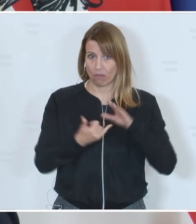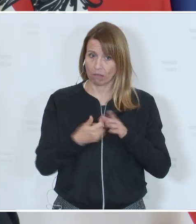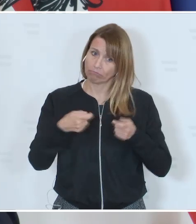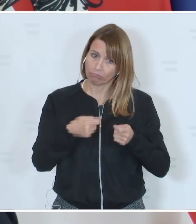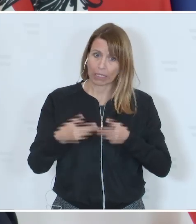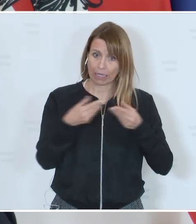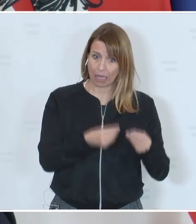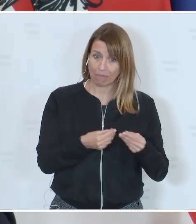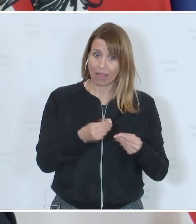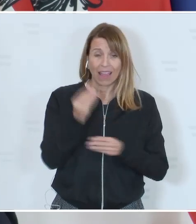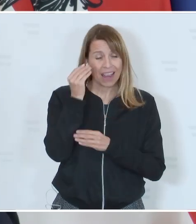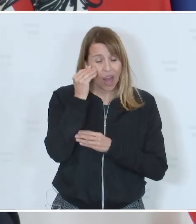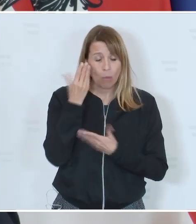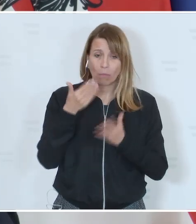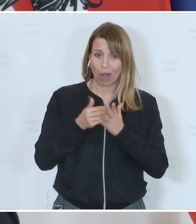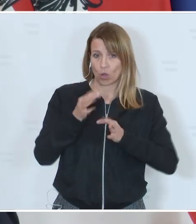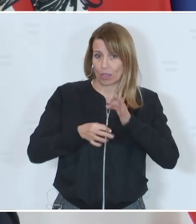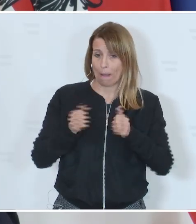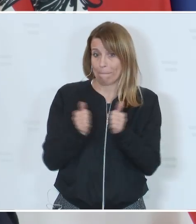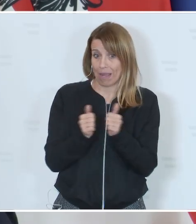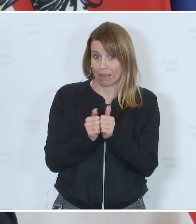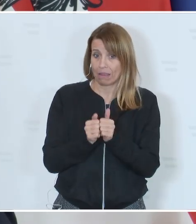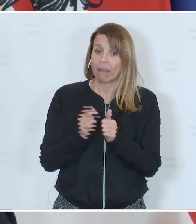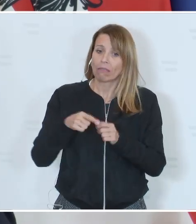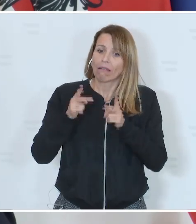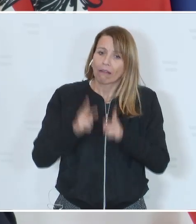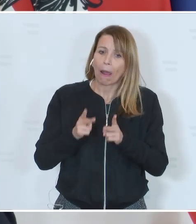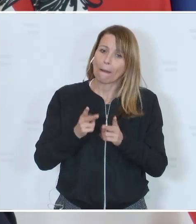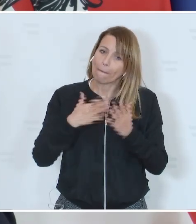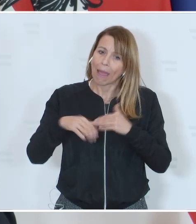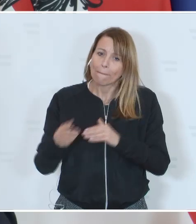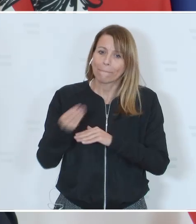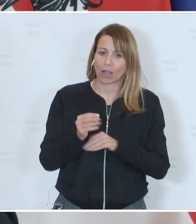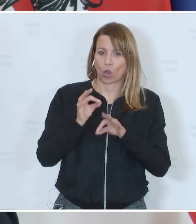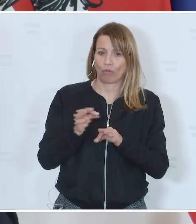durch strategische Partner ein Stück weit mehr zur europäischen Sicherheit beitragen zu können.